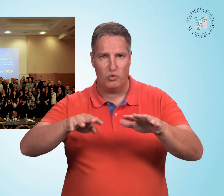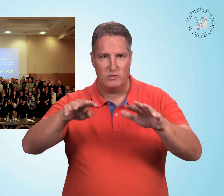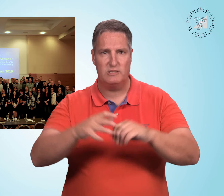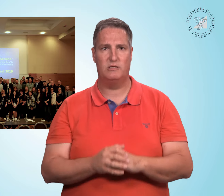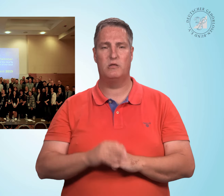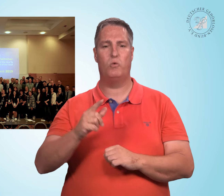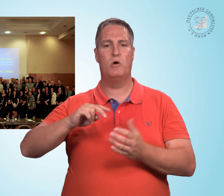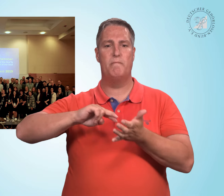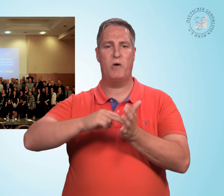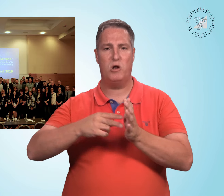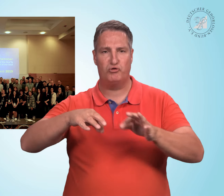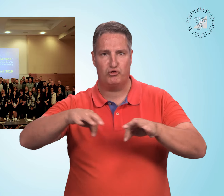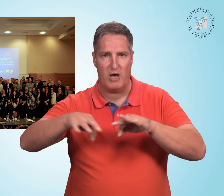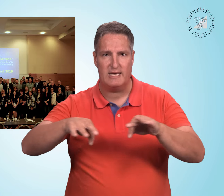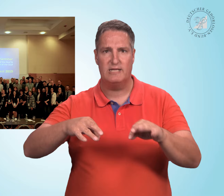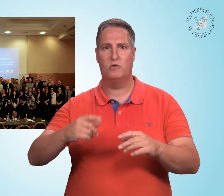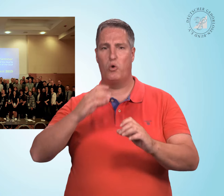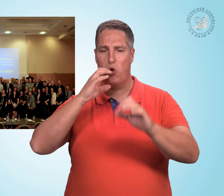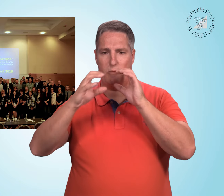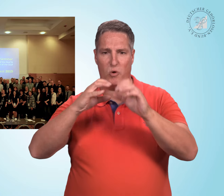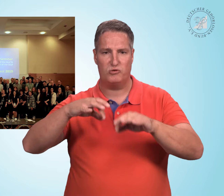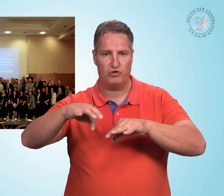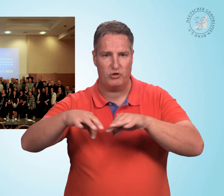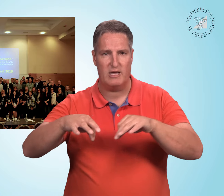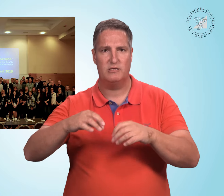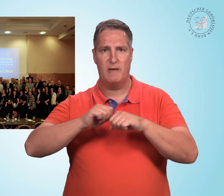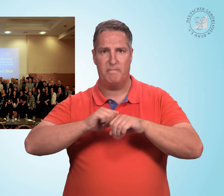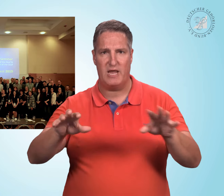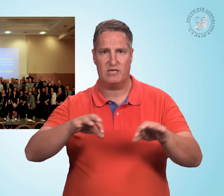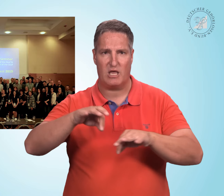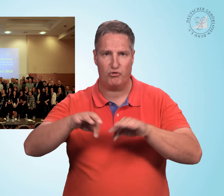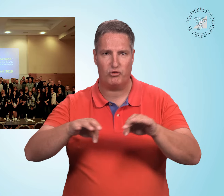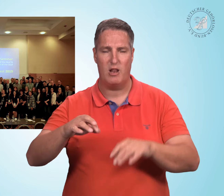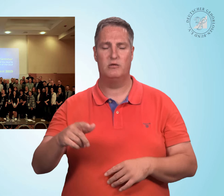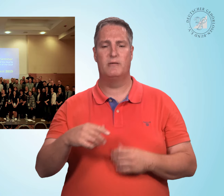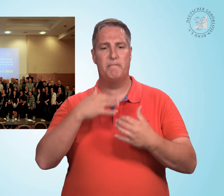vorgestellt. Die politische Strategie, die Kommunikations- und Medienstrategie sowie